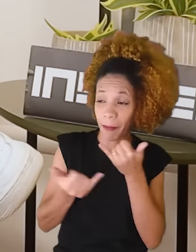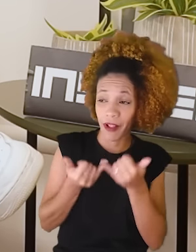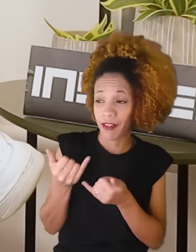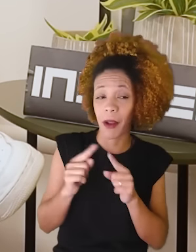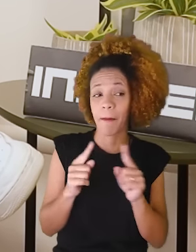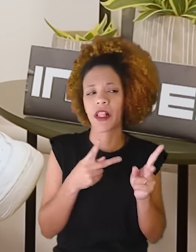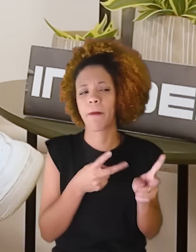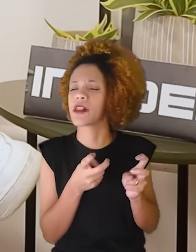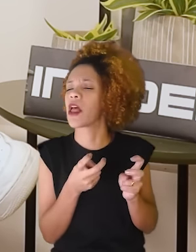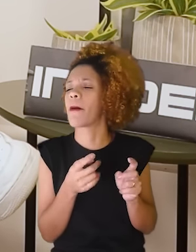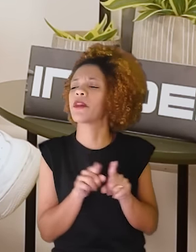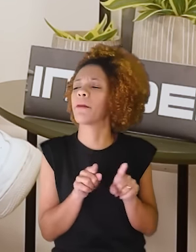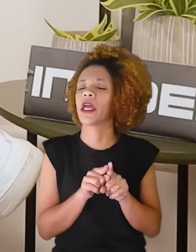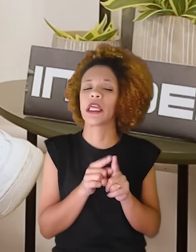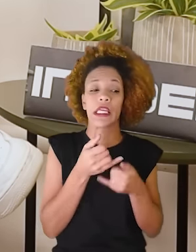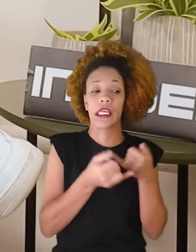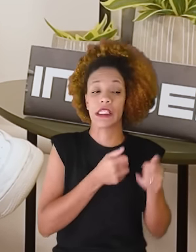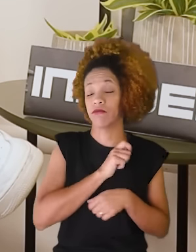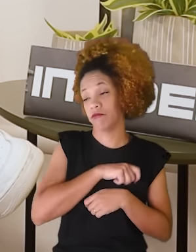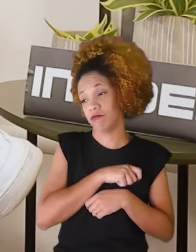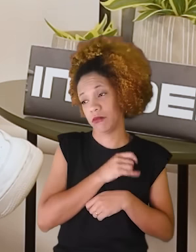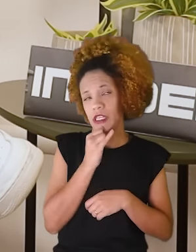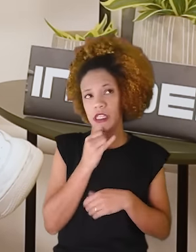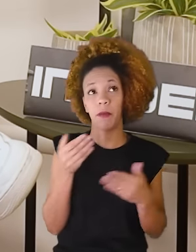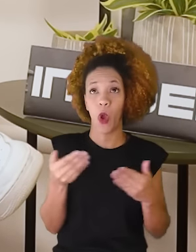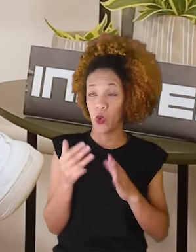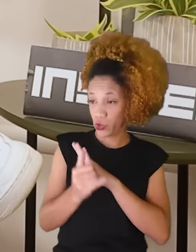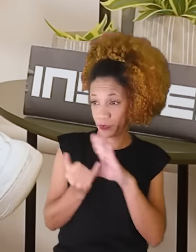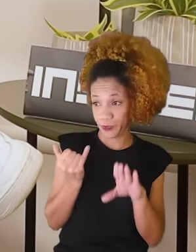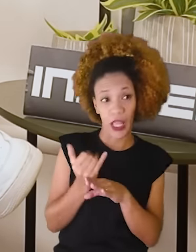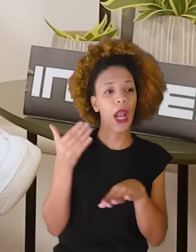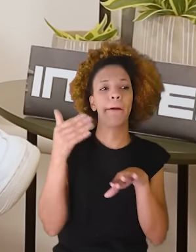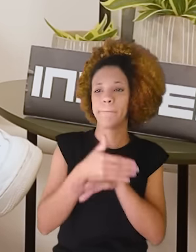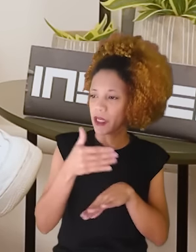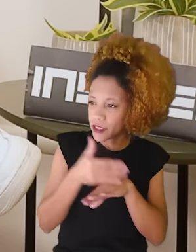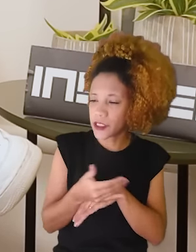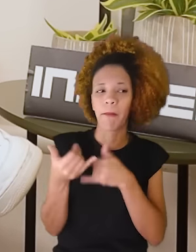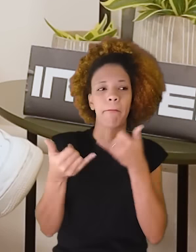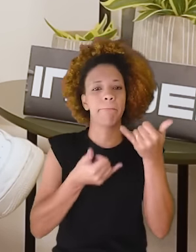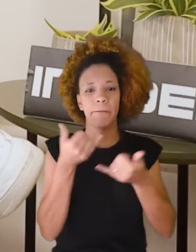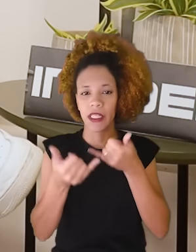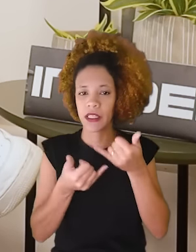também que as as brincadeiras no geral por exemplo hoje tem canal no YouTube ele participa ele brinca